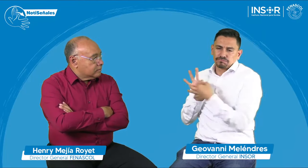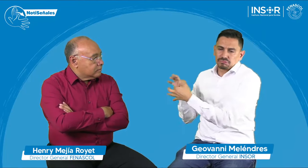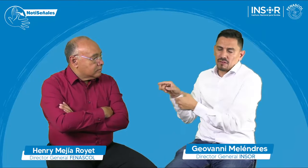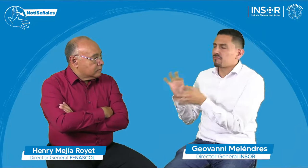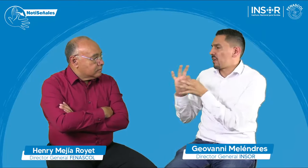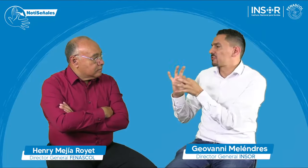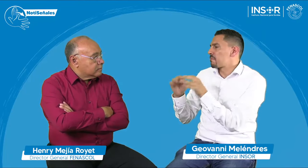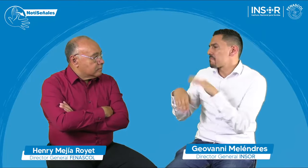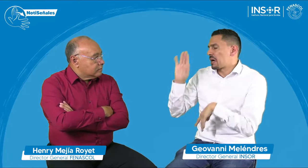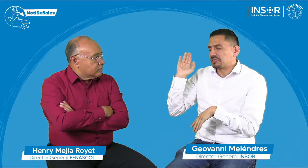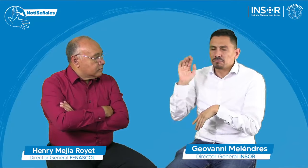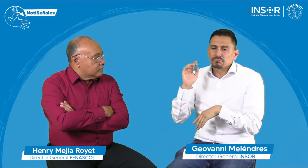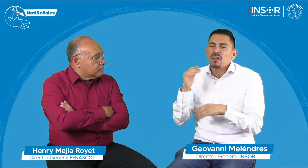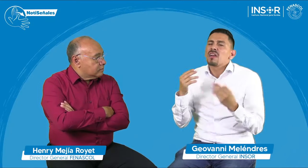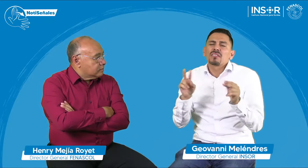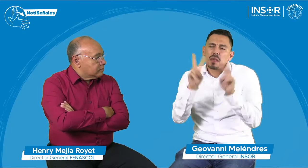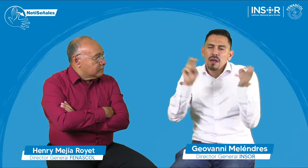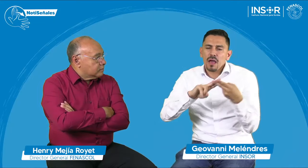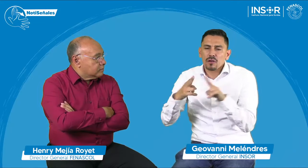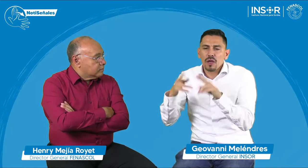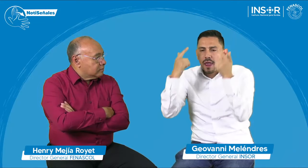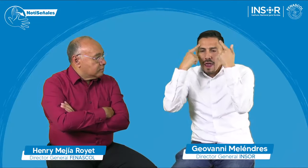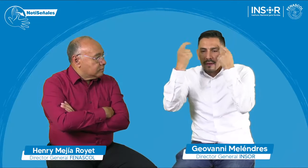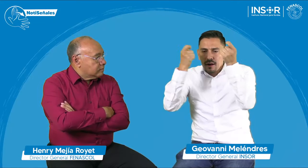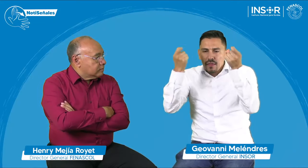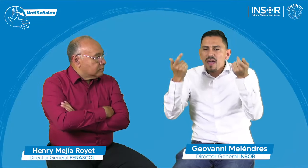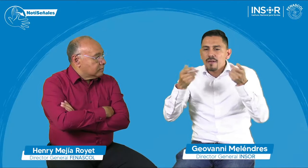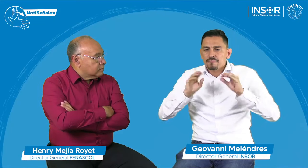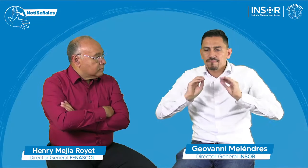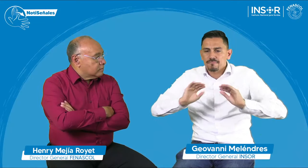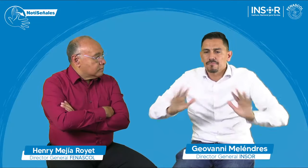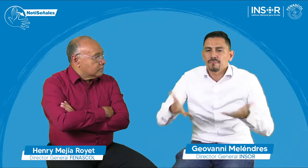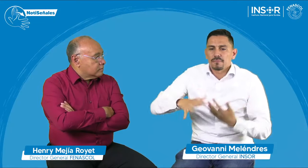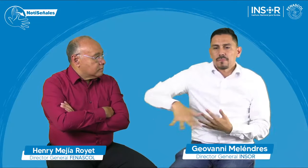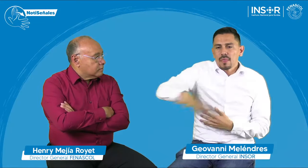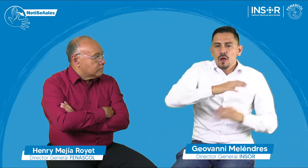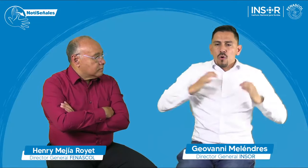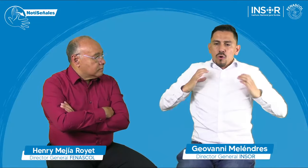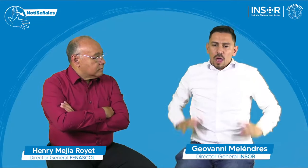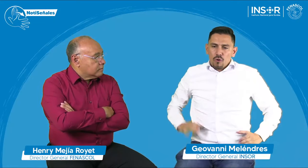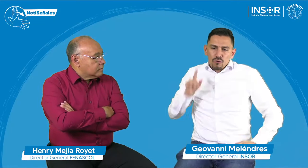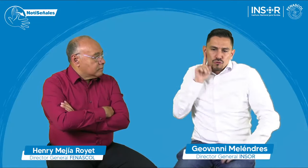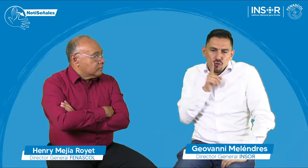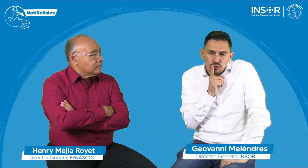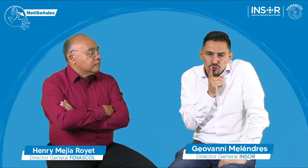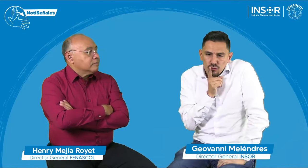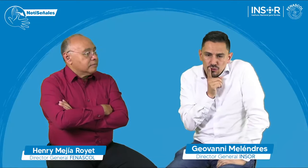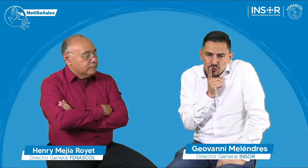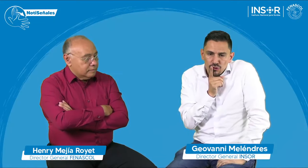posibilidad. Y por último